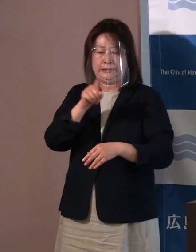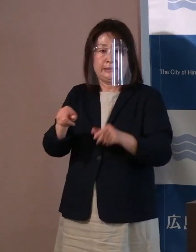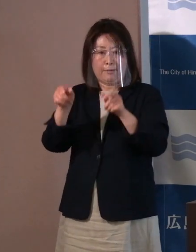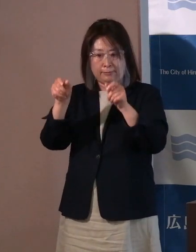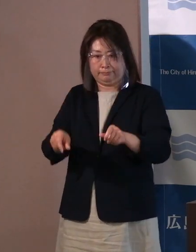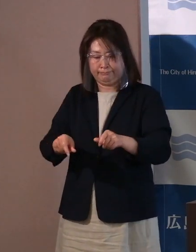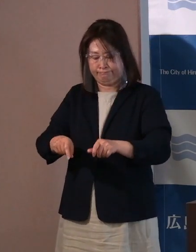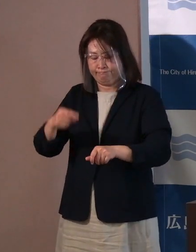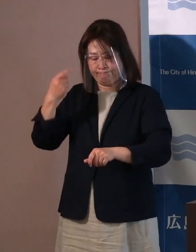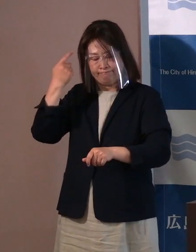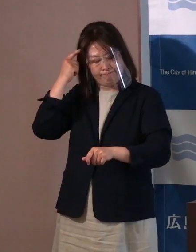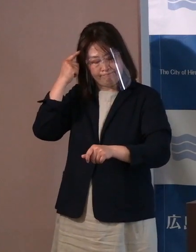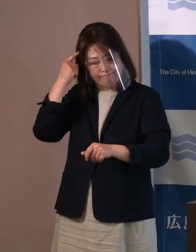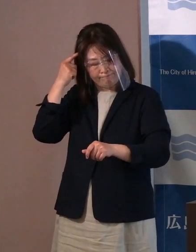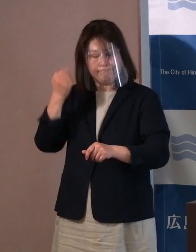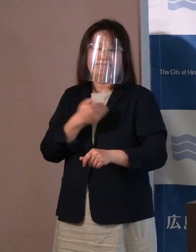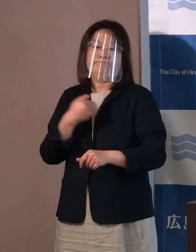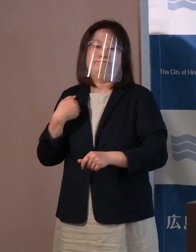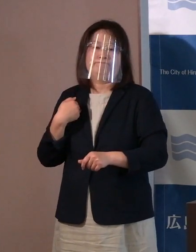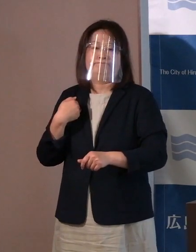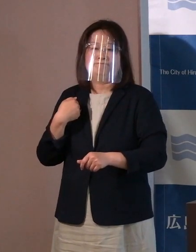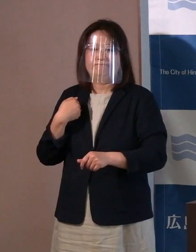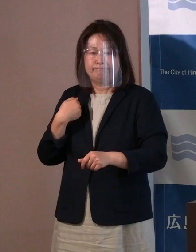それを越えるということを やろうじゃないかということを